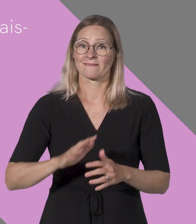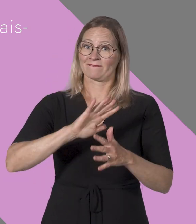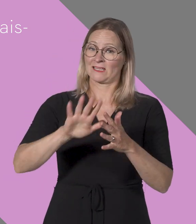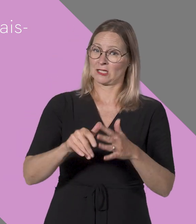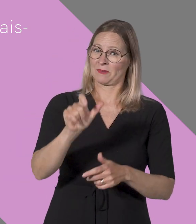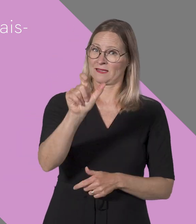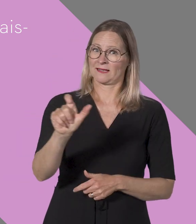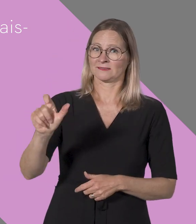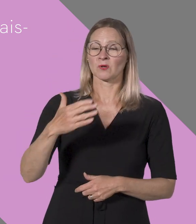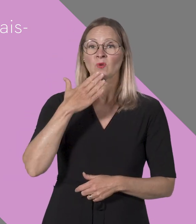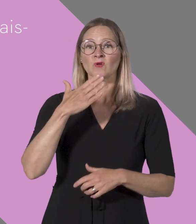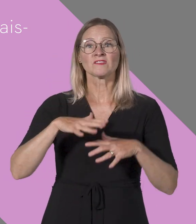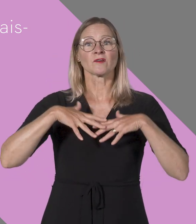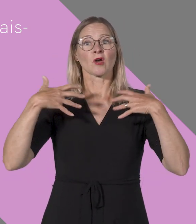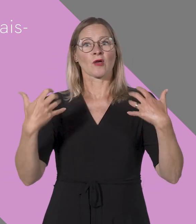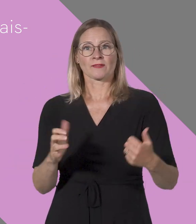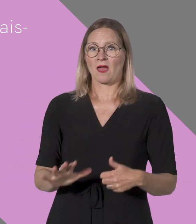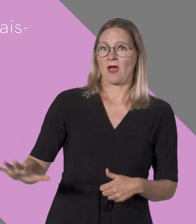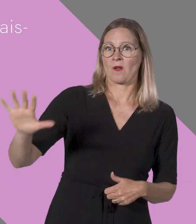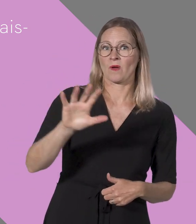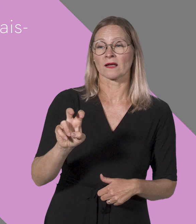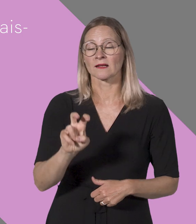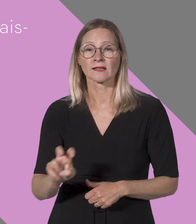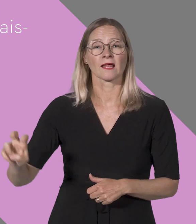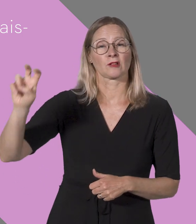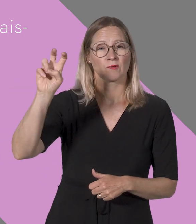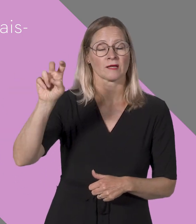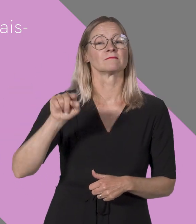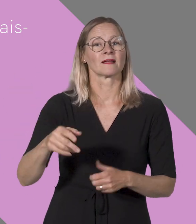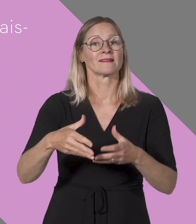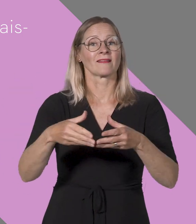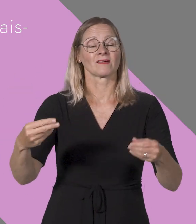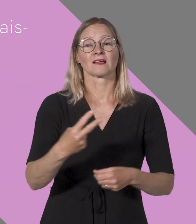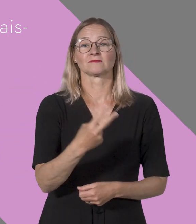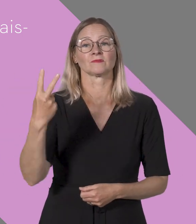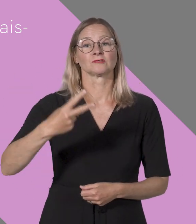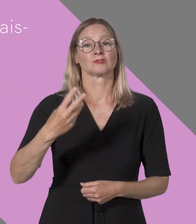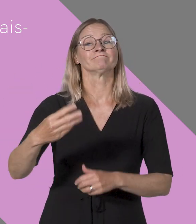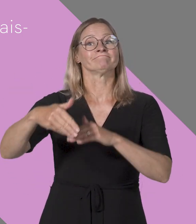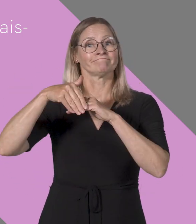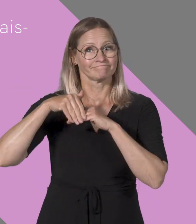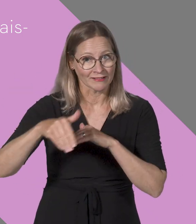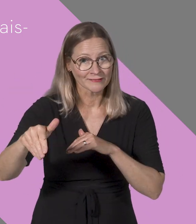Viittomakieliset hyvinvointialueilla -kiertue saa jatkoa keväällä 2023!